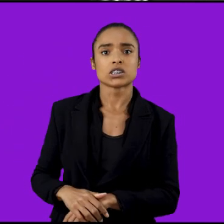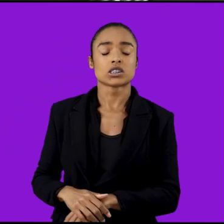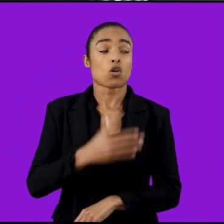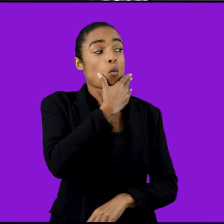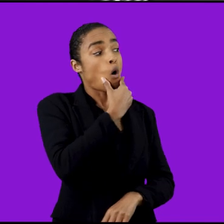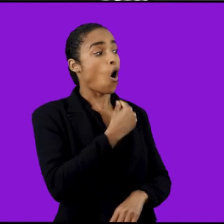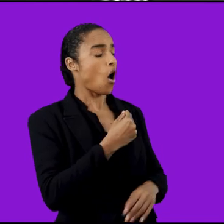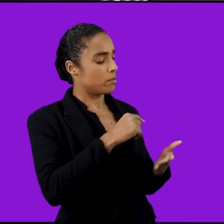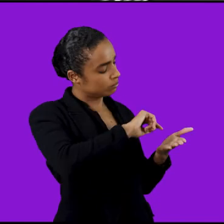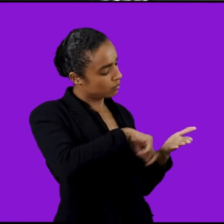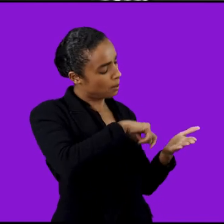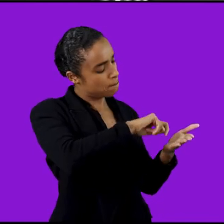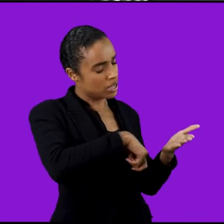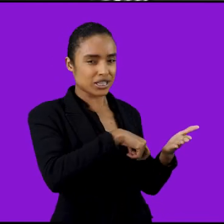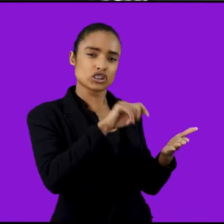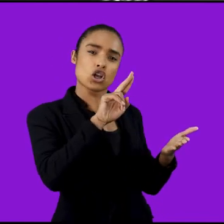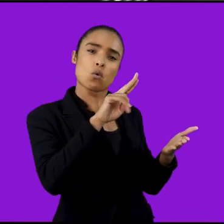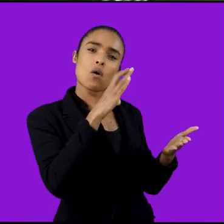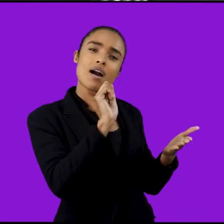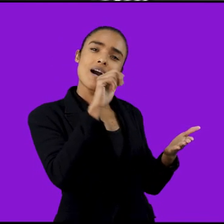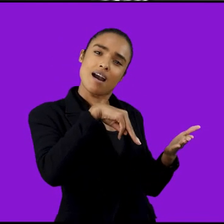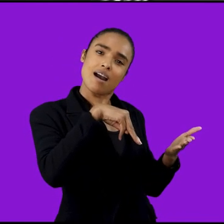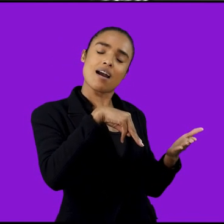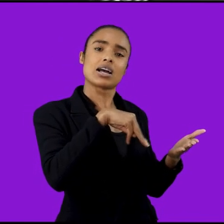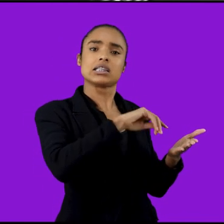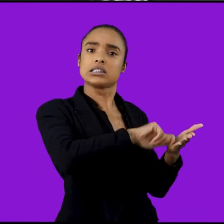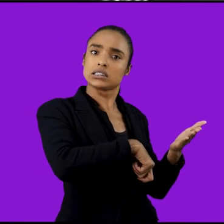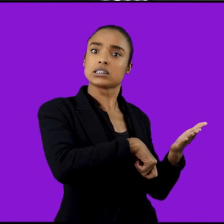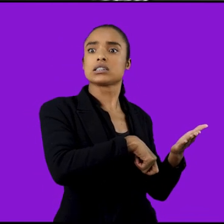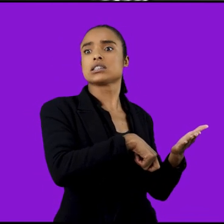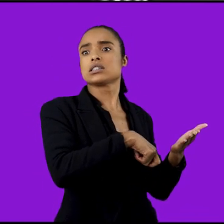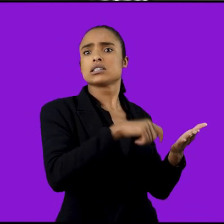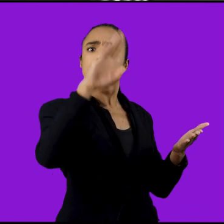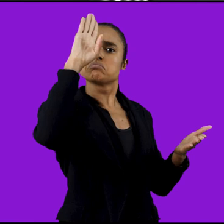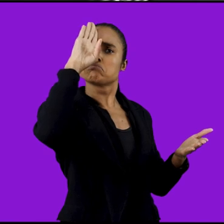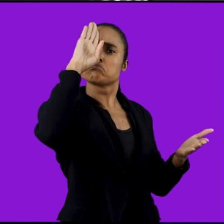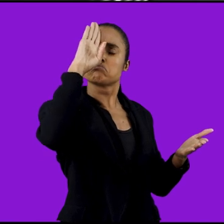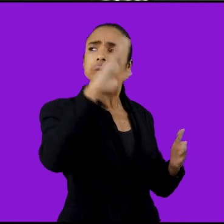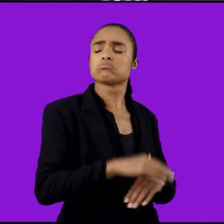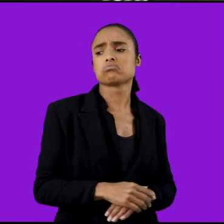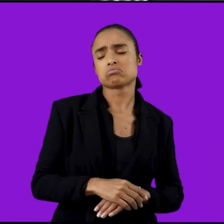e o cara foi fazer a minha. O CAN, né? Que é o Certificado de Alistamento Militar. Aí